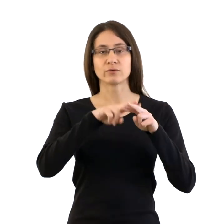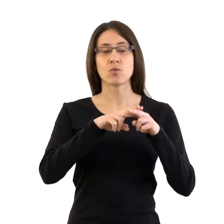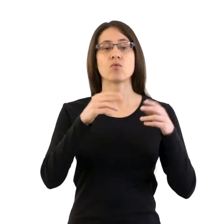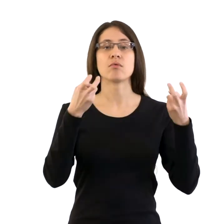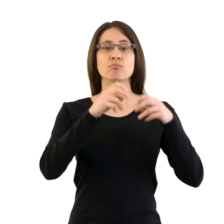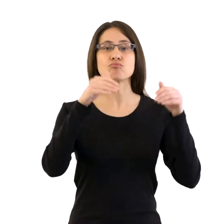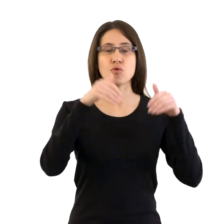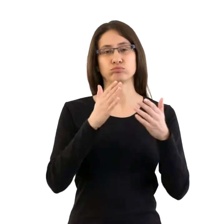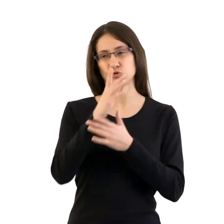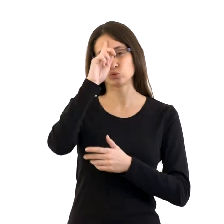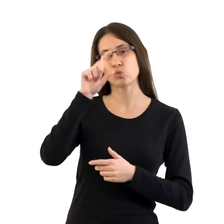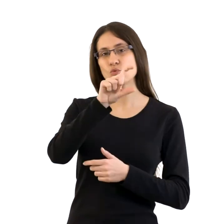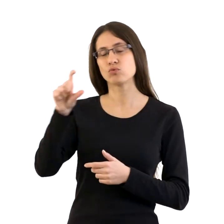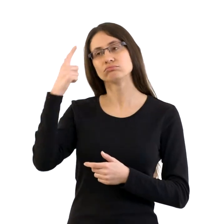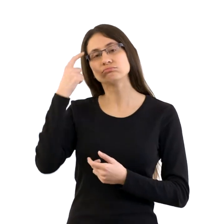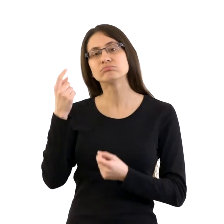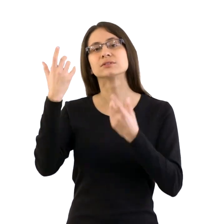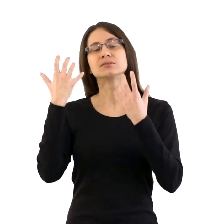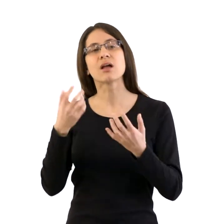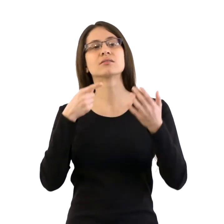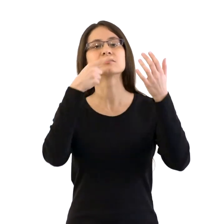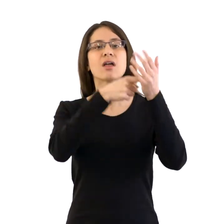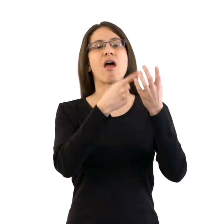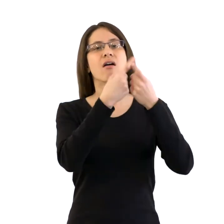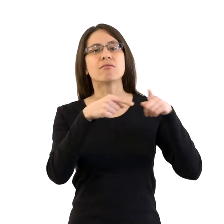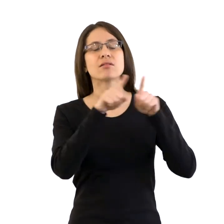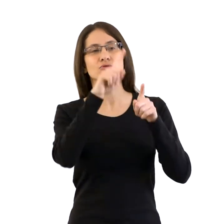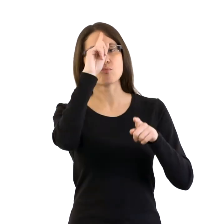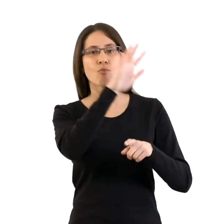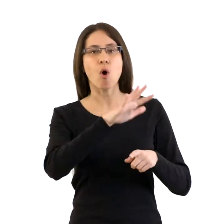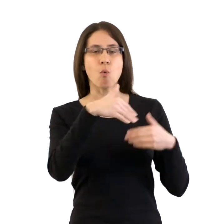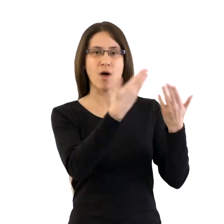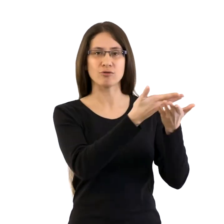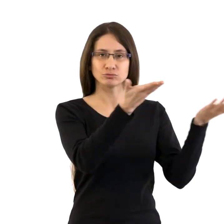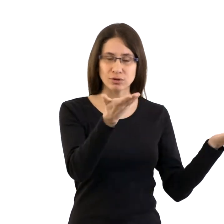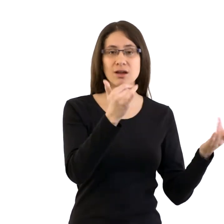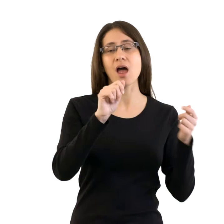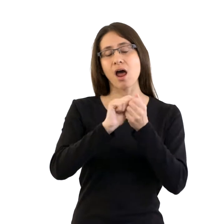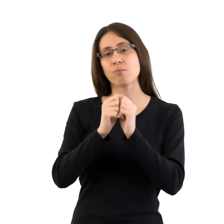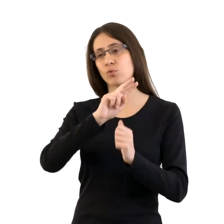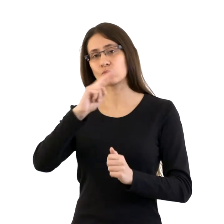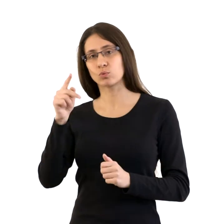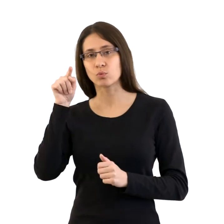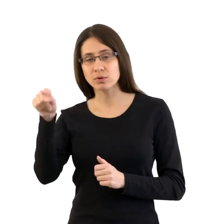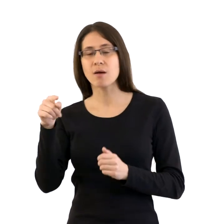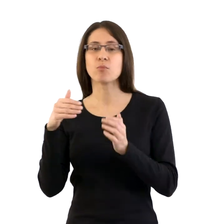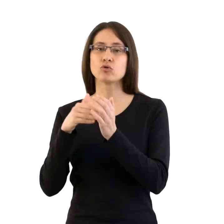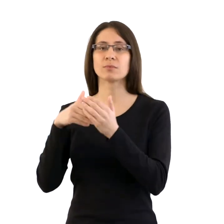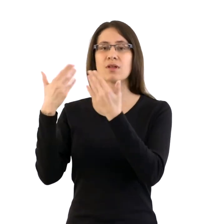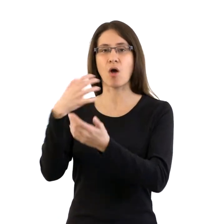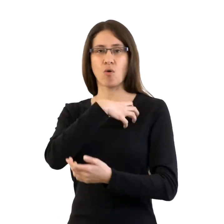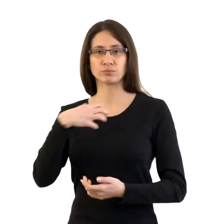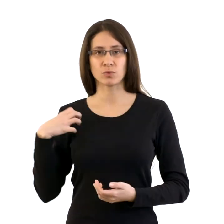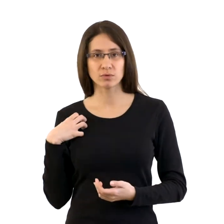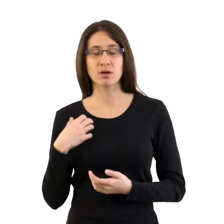Fundacja może być ustanowiona dla realizacji celów społecznie lub gospodarczo użytecznych,